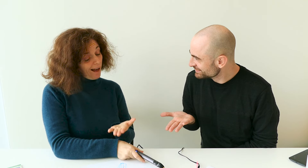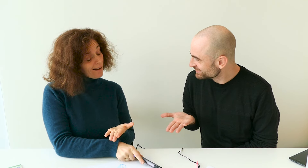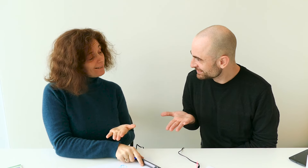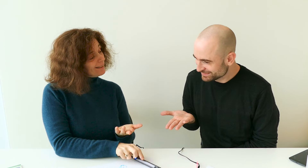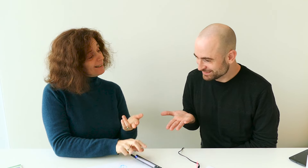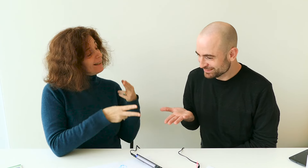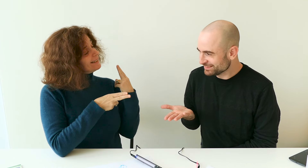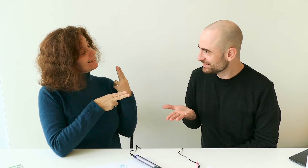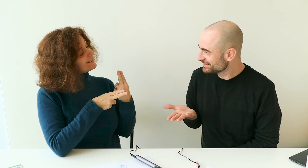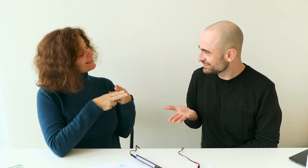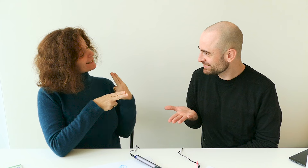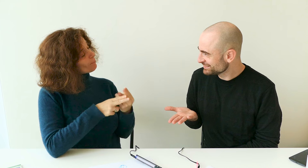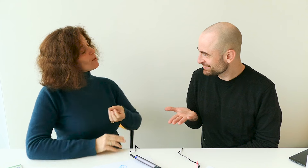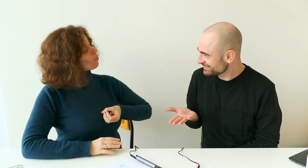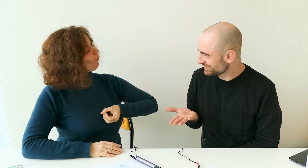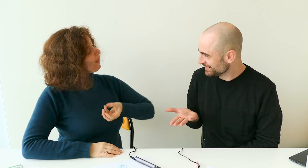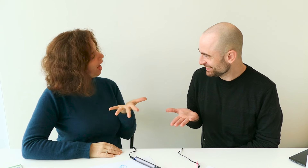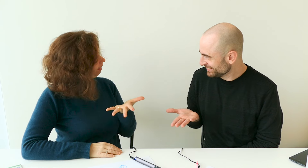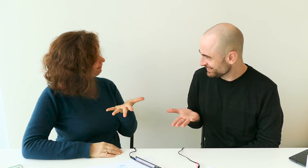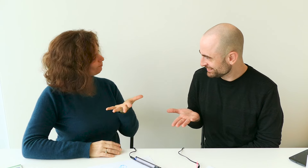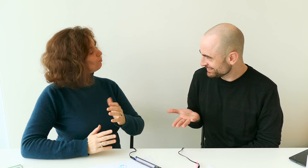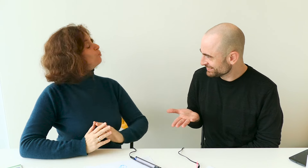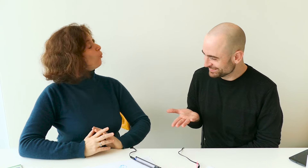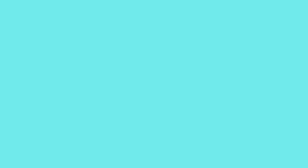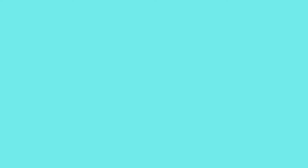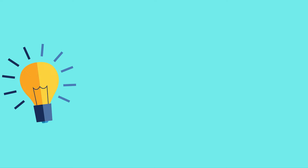Ça, ça s'appelle de l'art. Voilà tout !